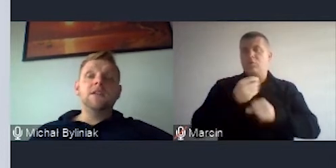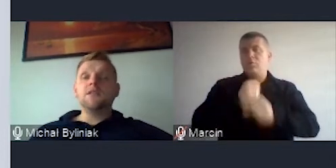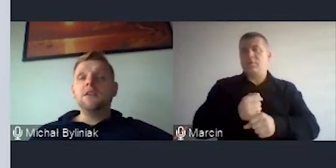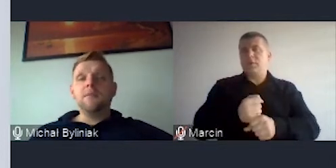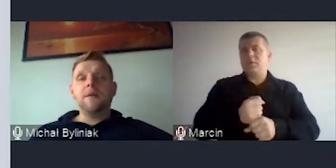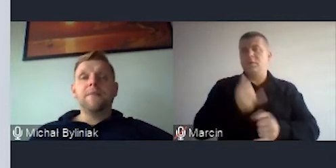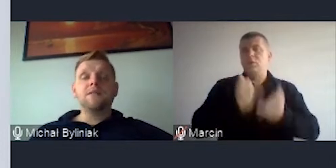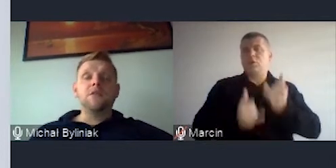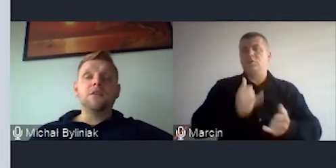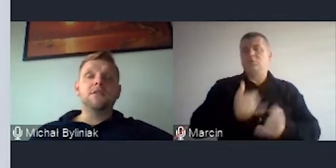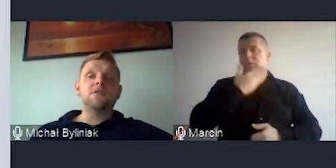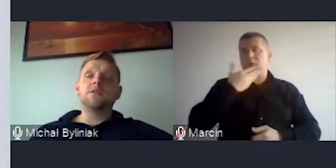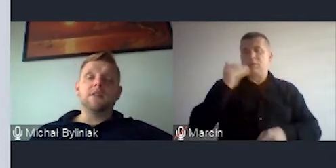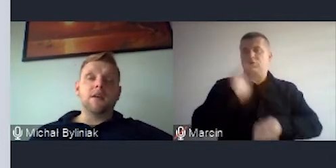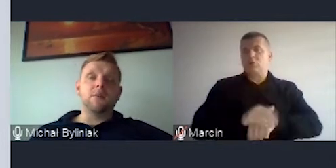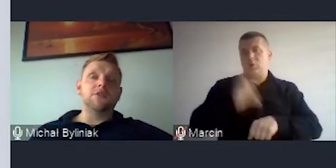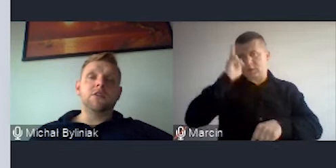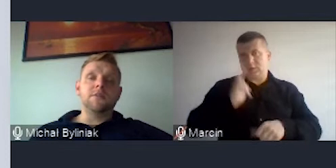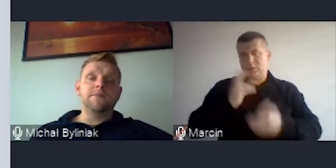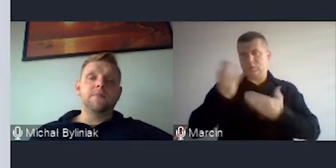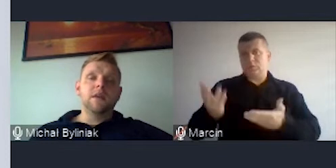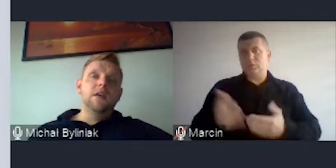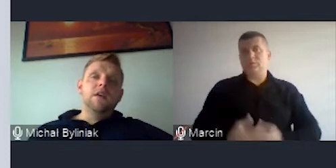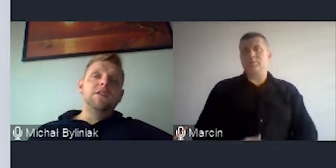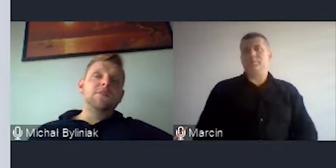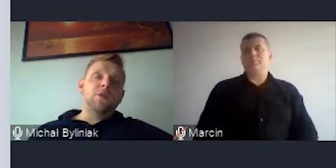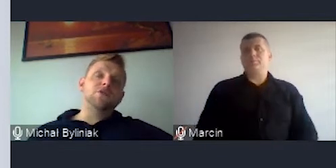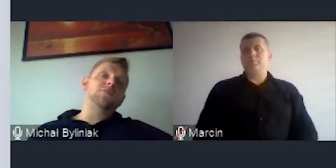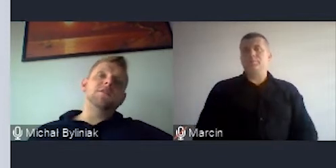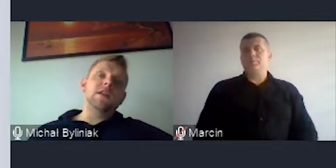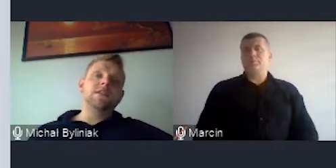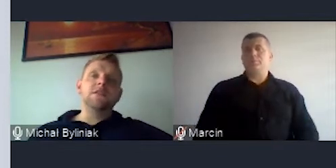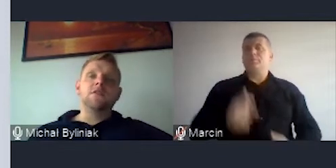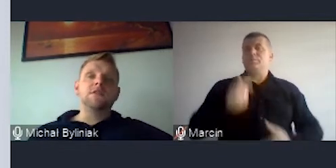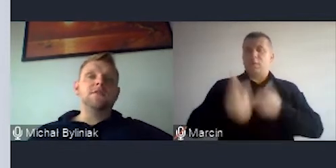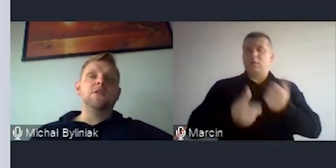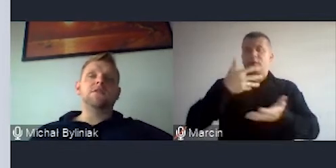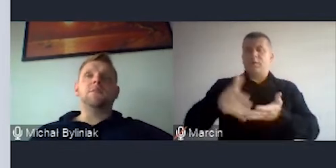i jeśli nie mam zgody instytucji na jego poniesienie. Więc ponosimy wydatki zgodnie z wnioskiem.